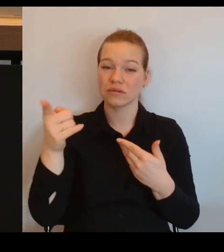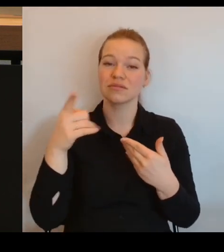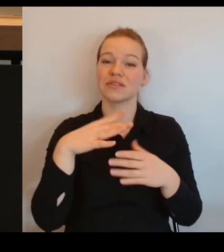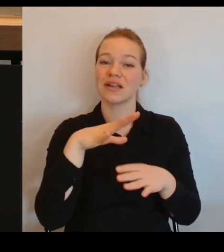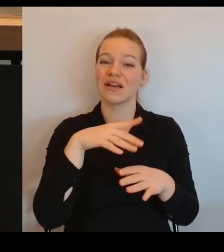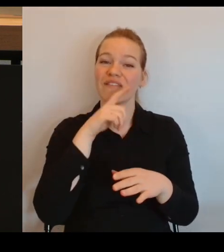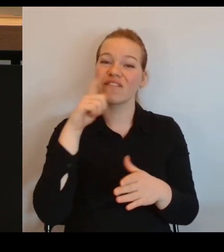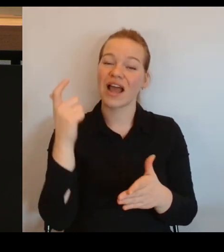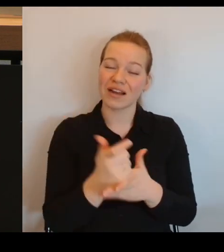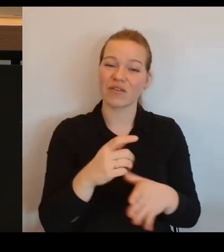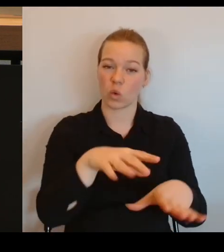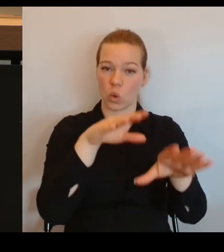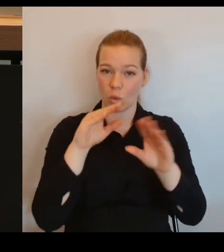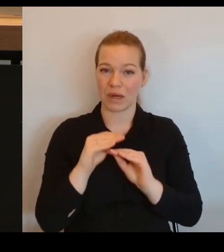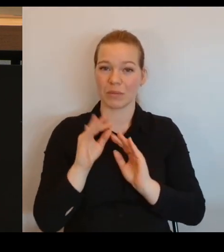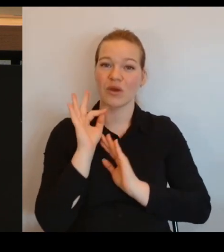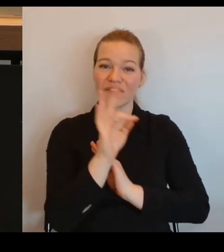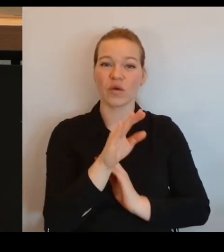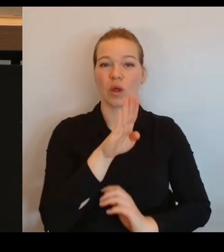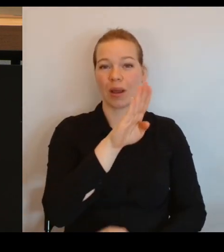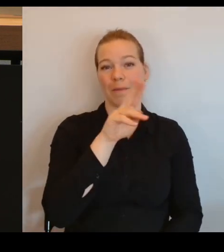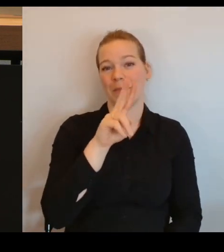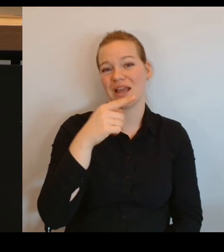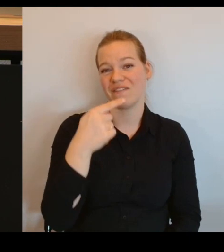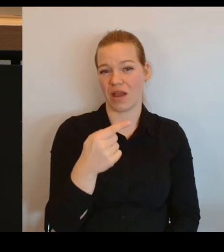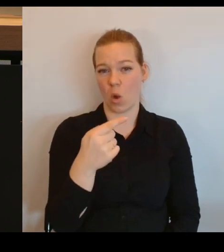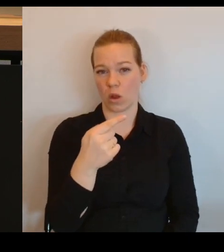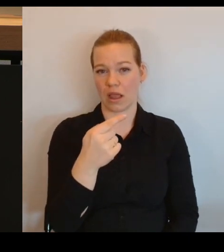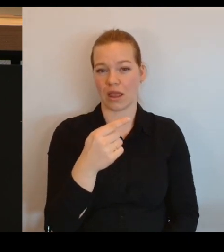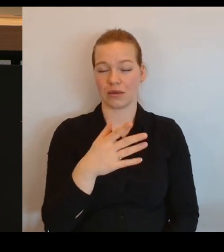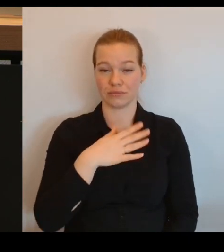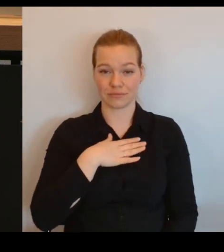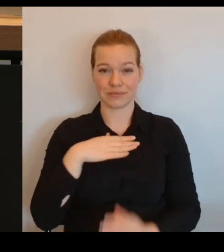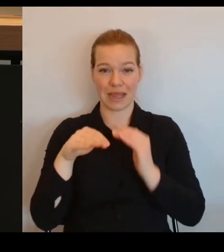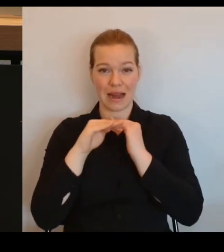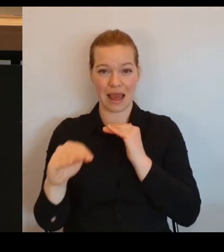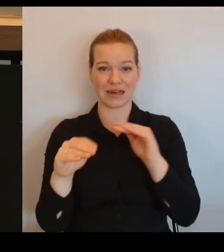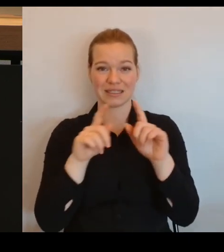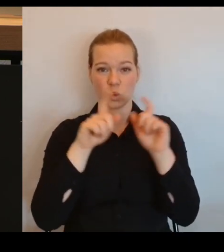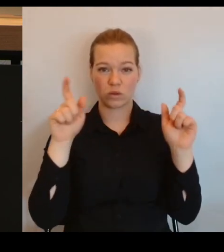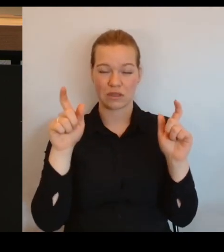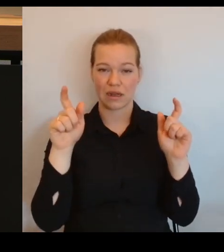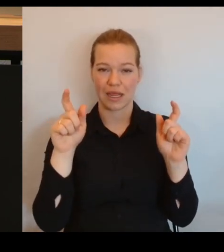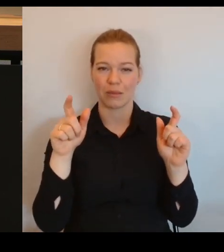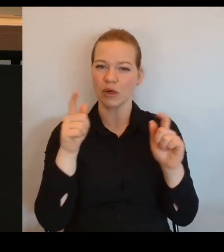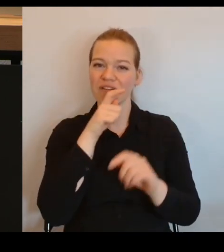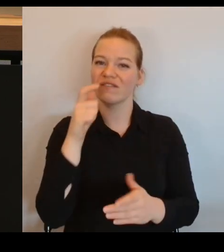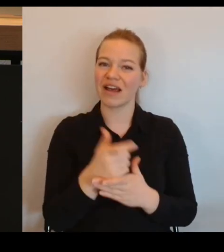für die Busfahrerinnen und Busfahrer. Und zum Abschluss noch einmal zurück zu Ihrem Antrag, Frau Kapek.